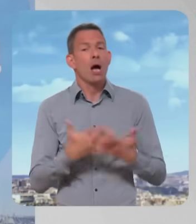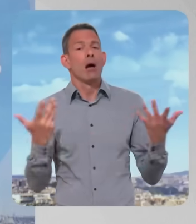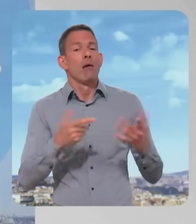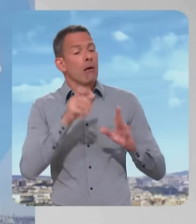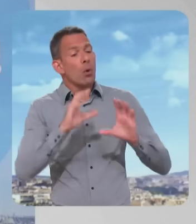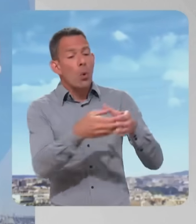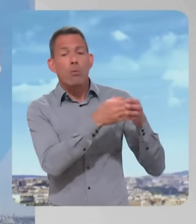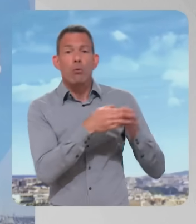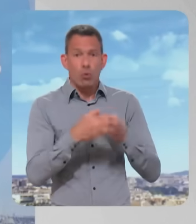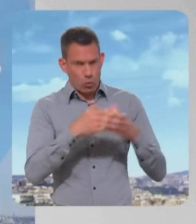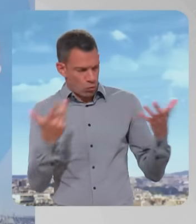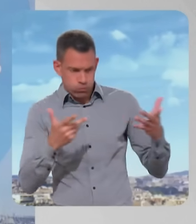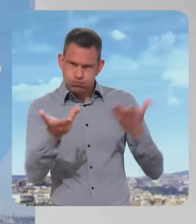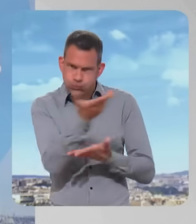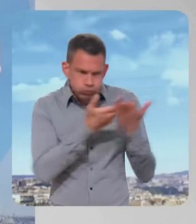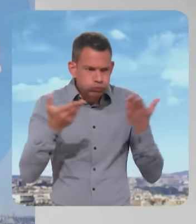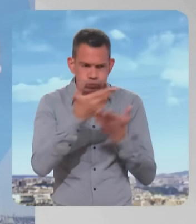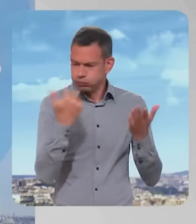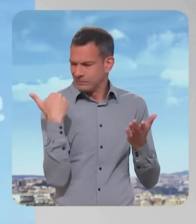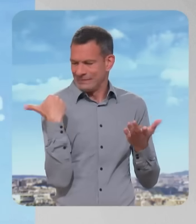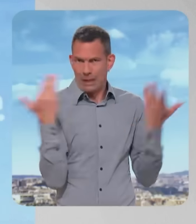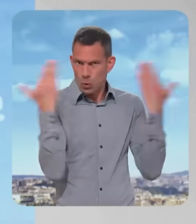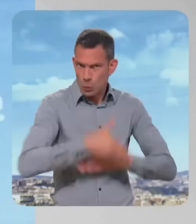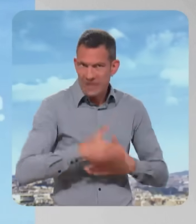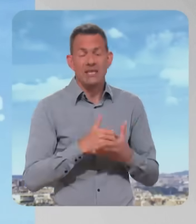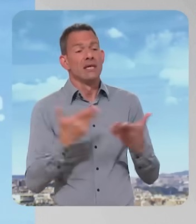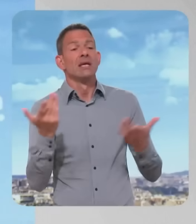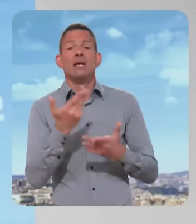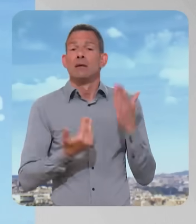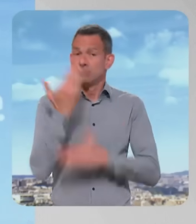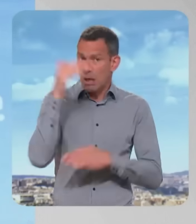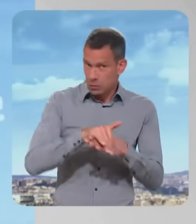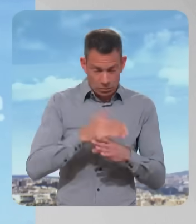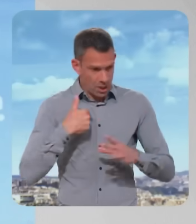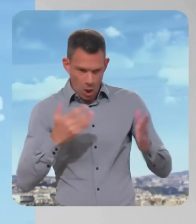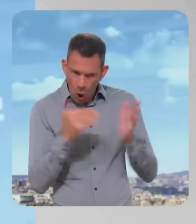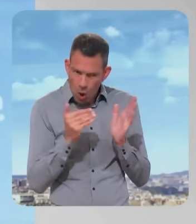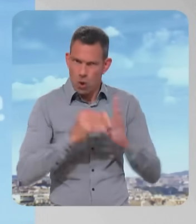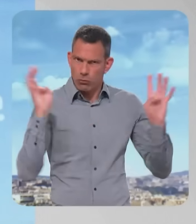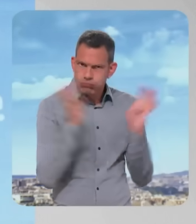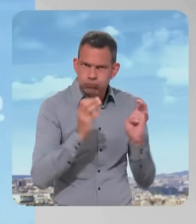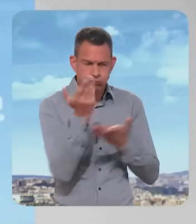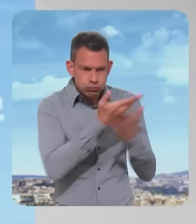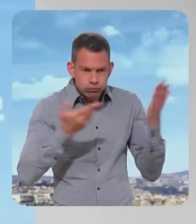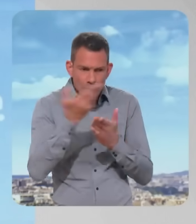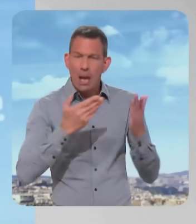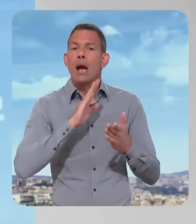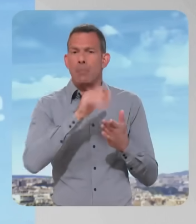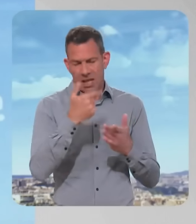pour appliquer le programme du Nouveau Front populaire, rien que le programme. T.Sotto: Vous pensez à qui? Qui aurait le profil?